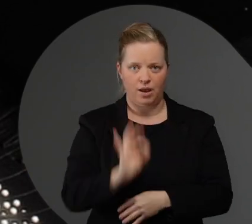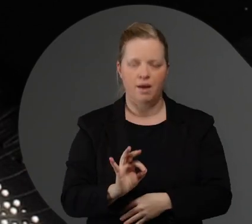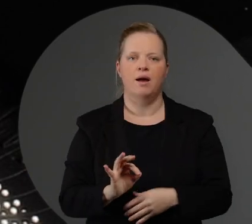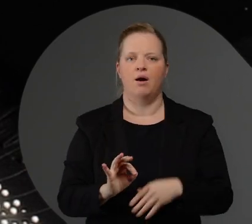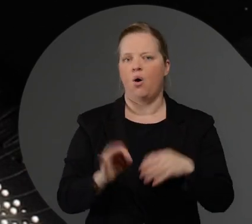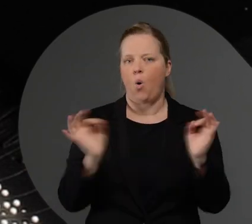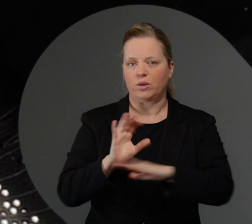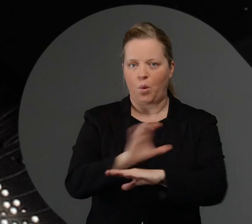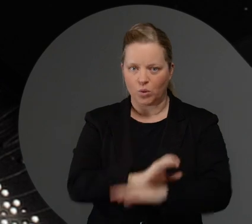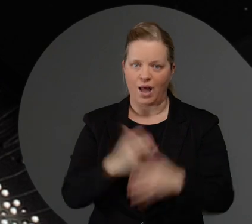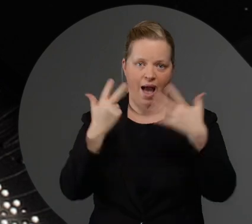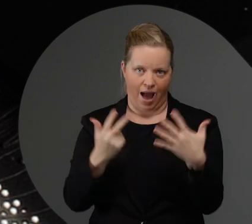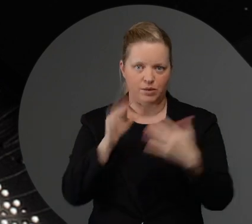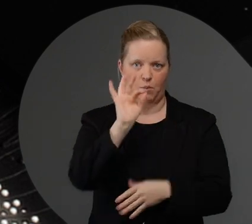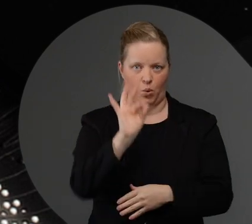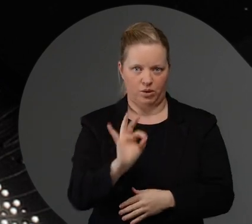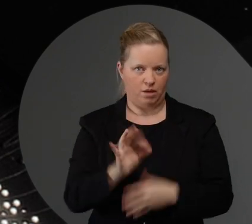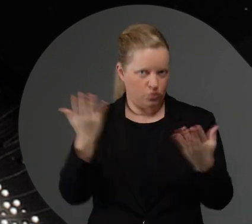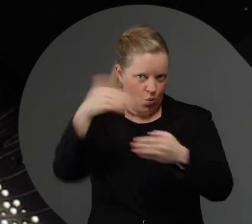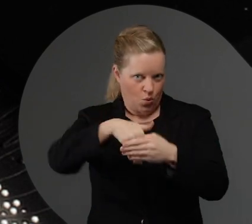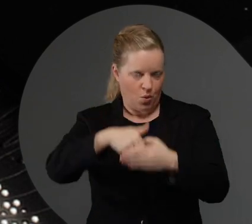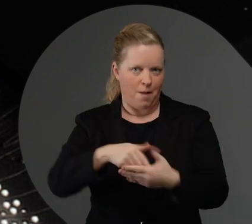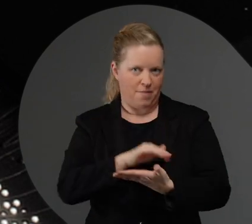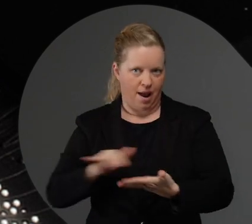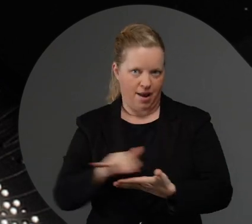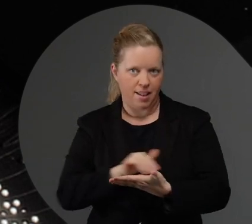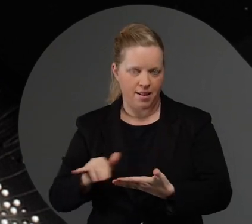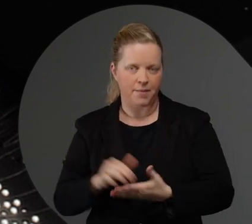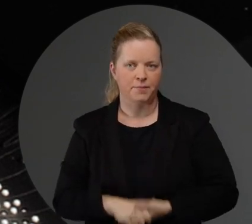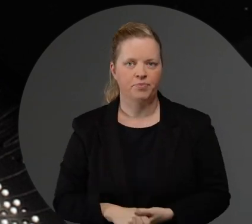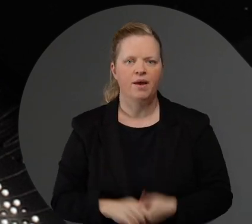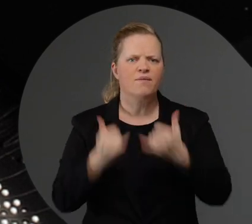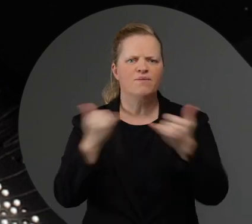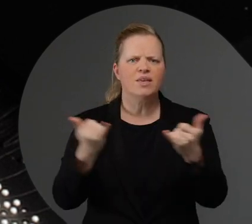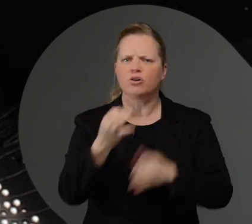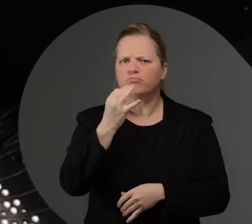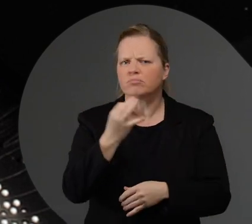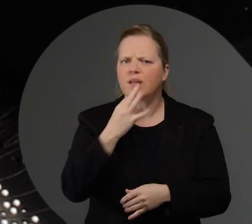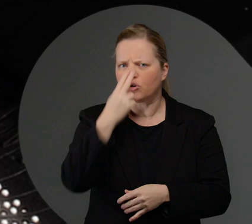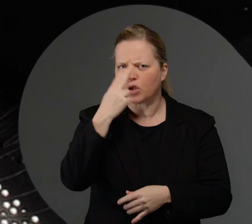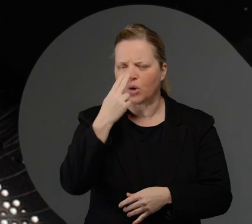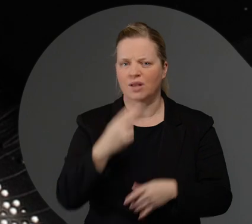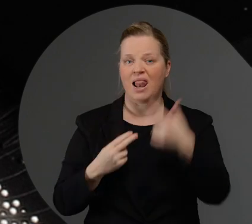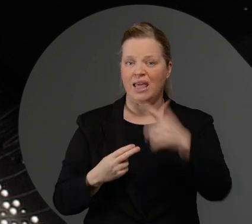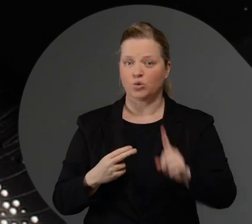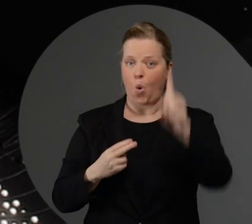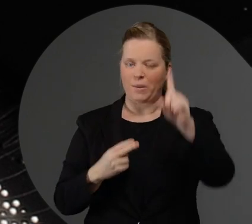Computer aus acht Punkten, die so angeordnet sind: Also links oben ist der erste Punkt,